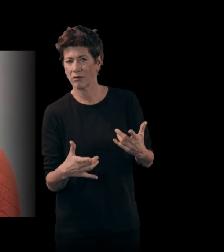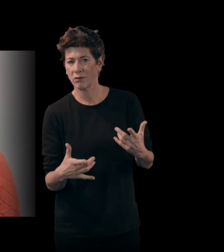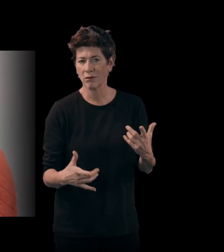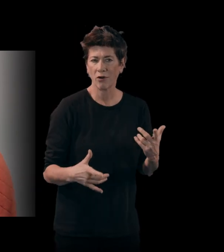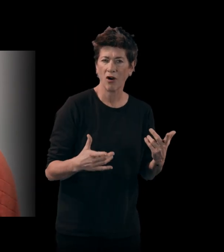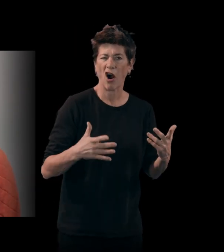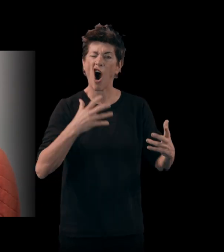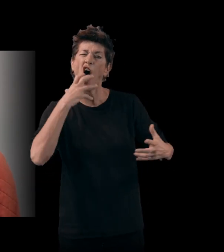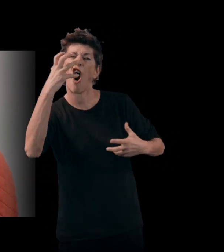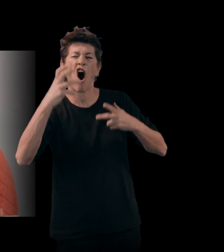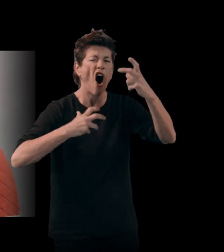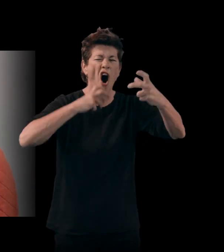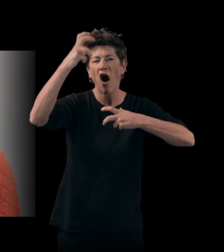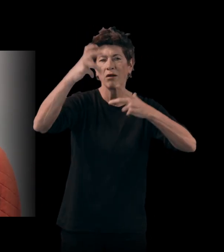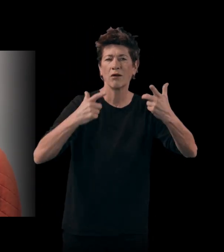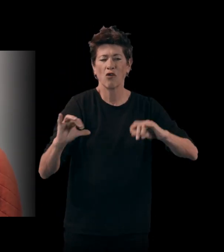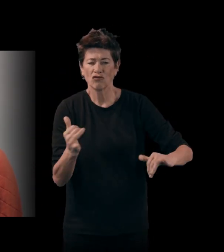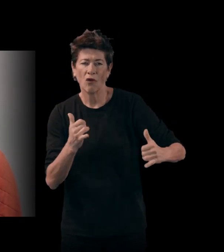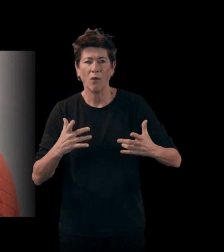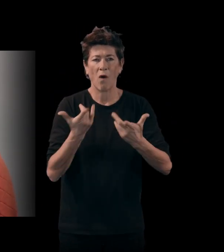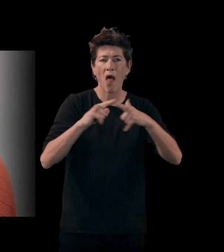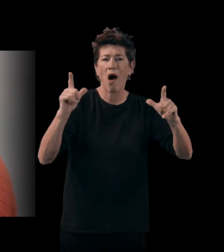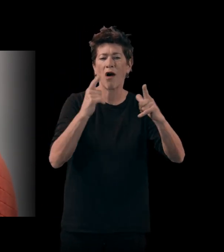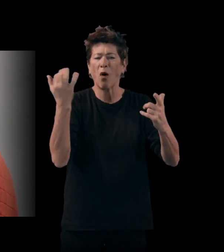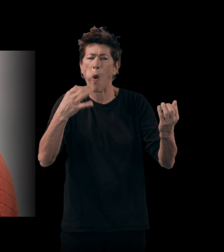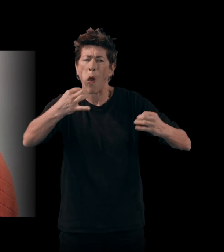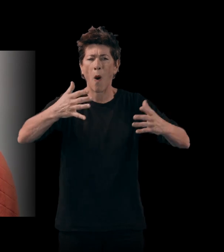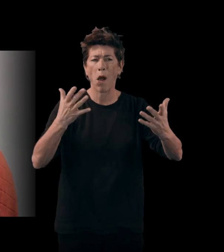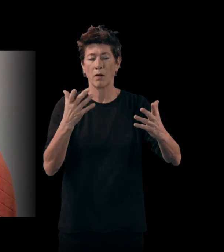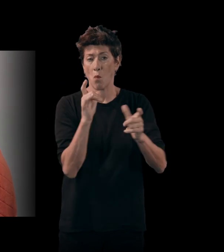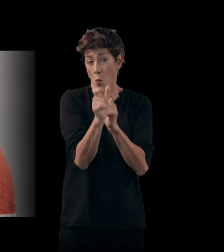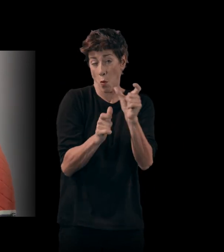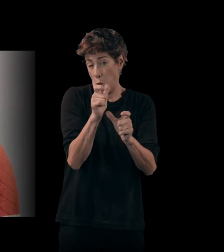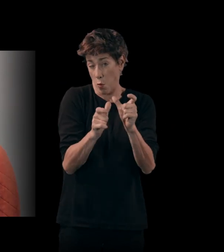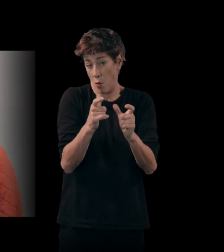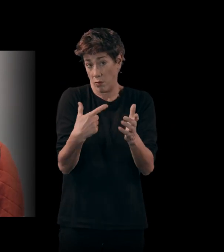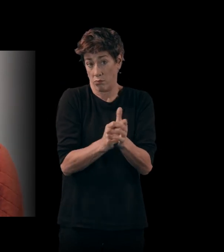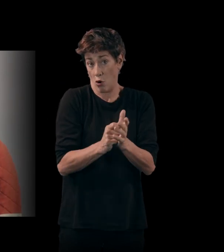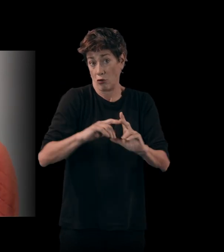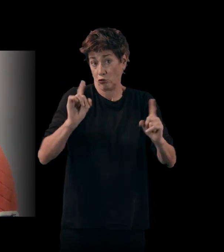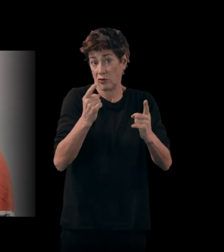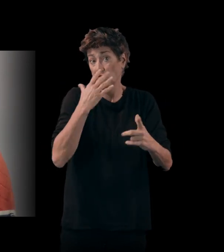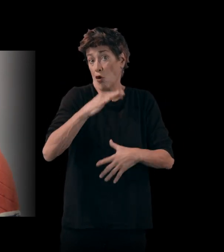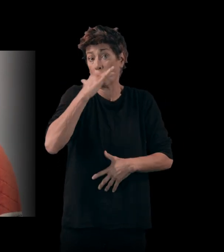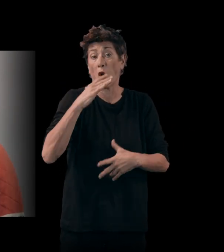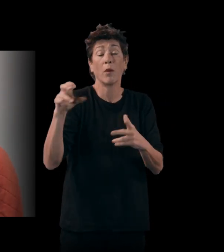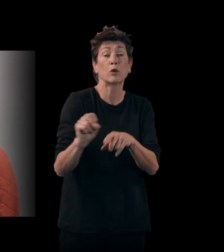hurlais, je jouais beaucoup avec les mots. On partait en tournée, on faisait des albums.